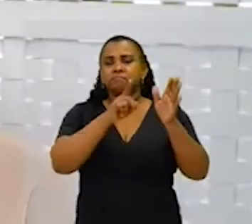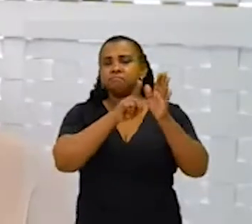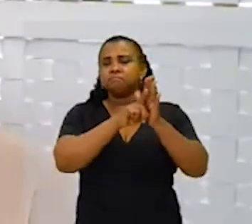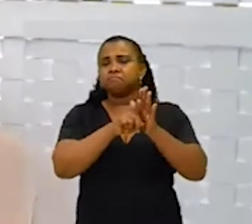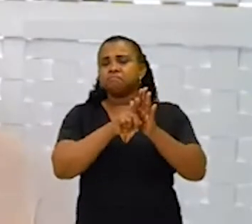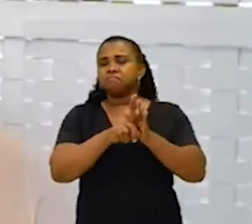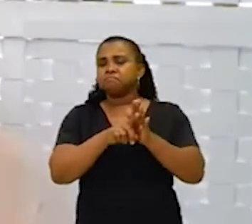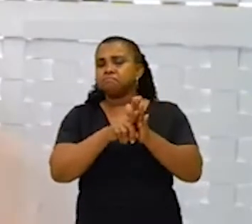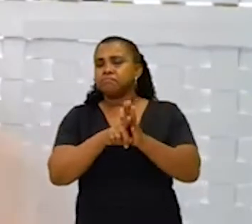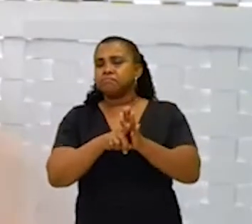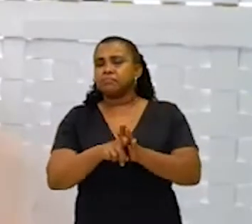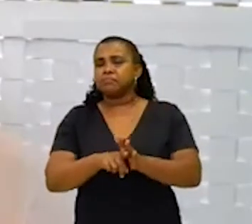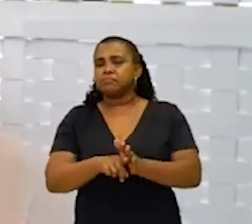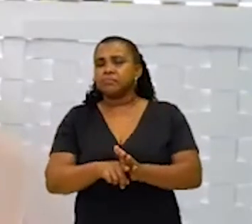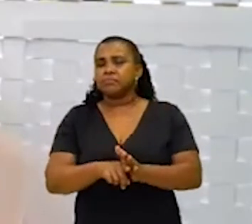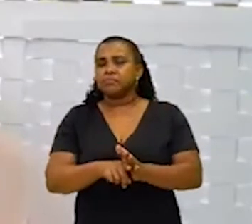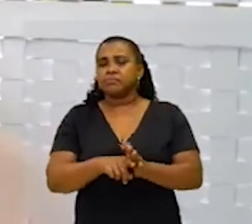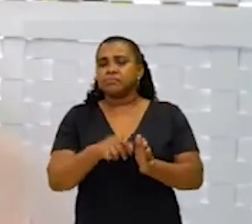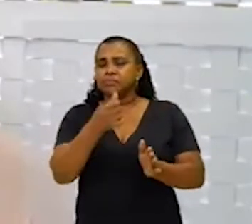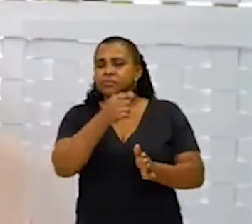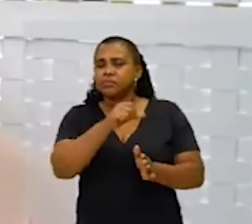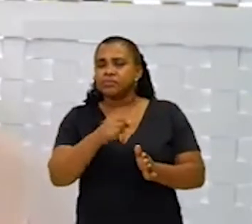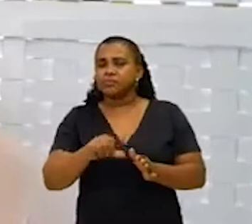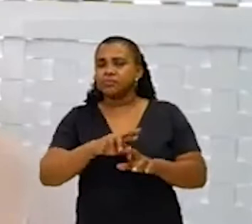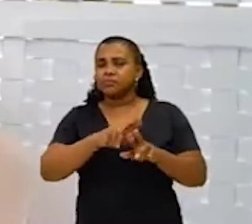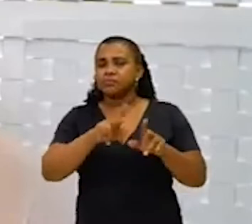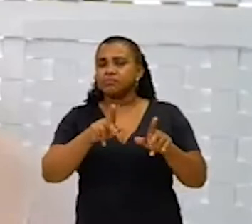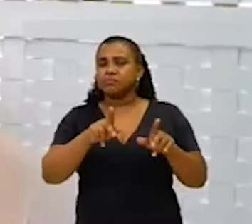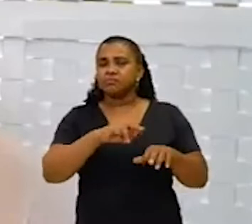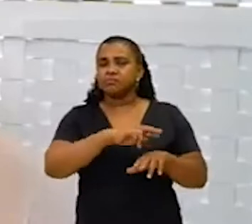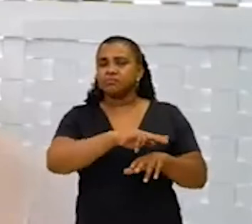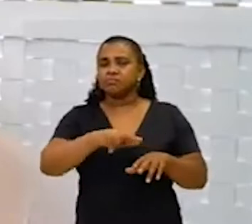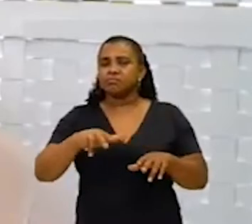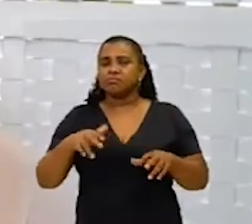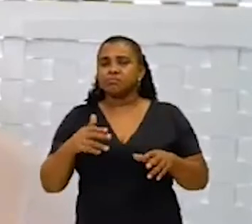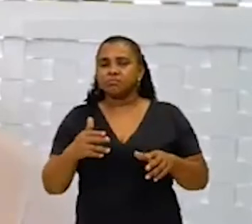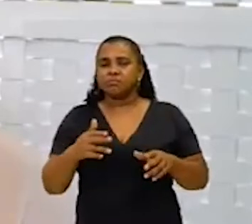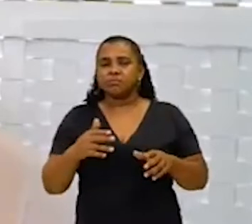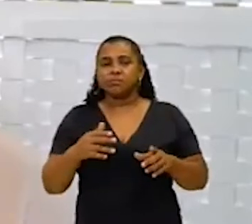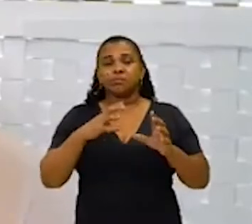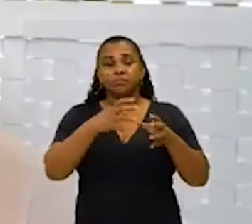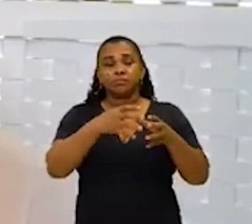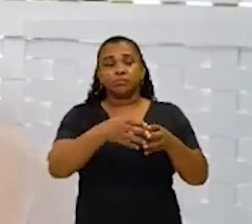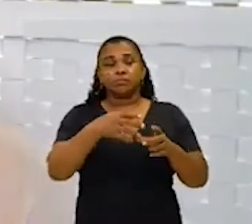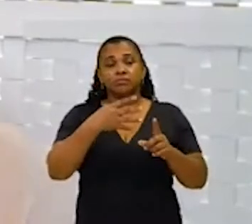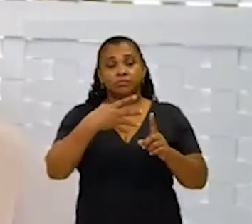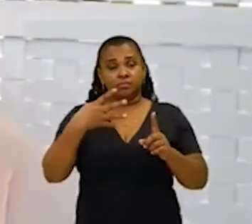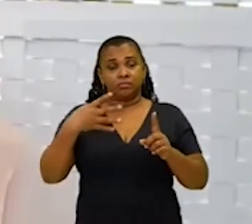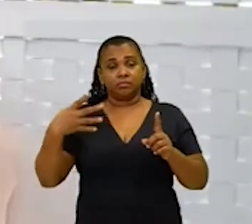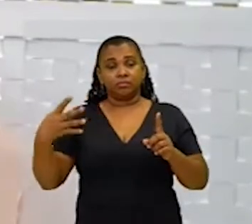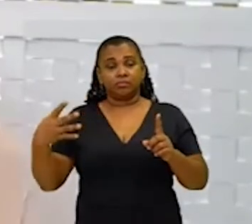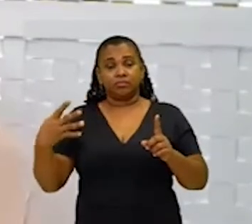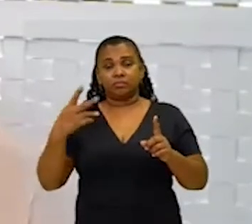a população LGBT e é uma pauta que vem também com diálogo com o movimento feminista a população a